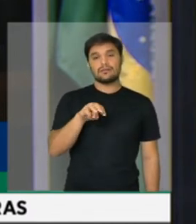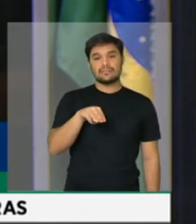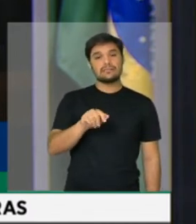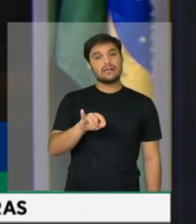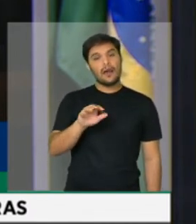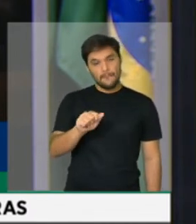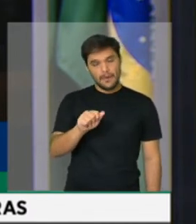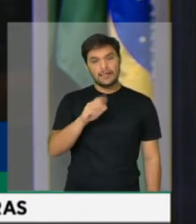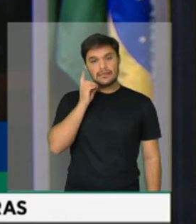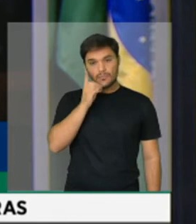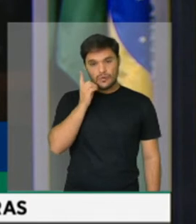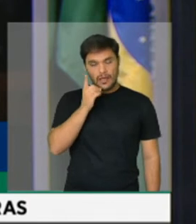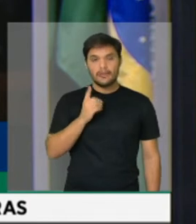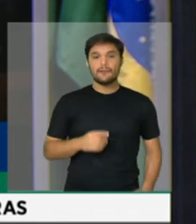DO NORTE, NÚMEROS 210 E 211 DO PSOL DE MINAS GERAIS,